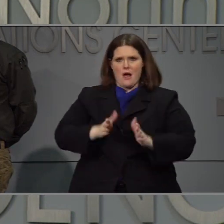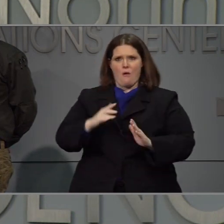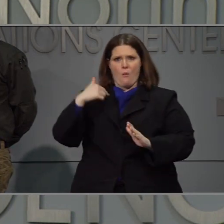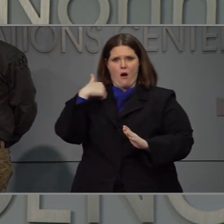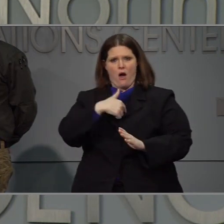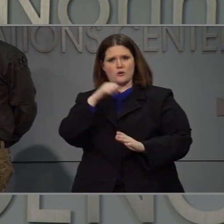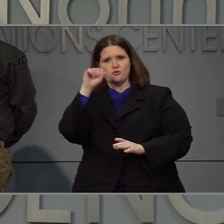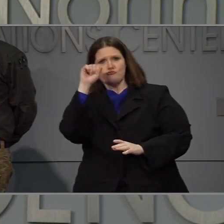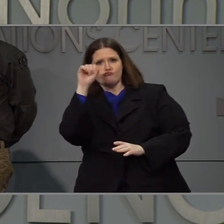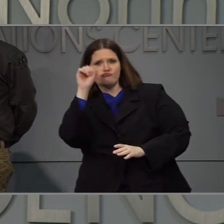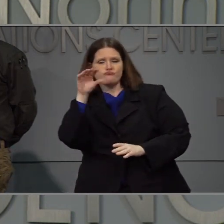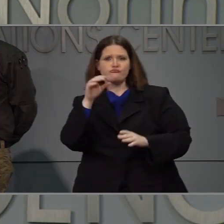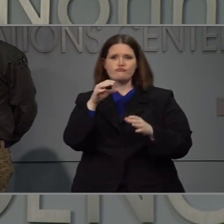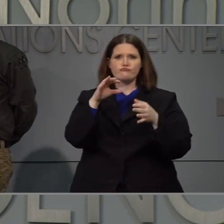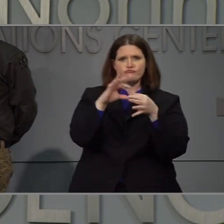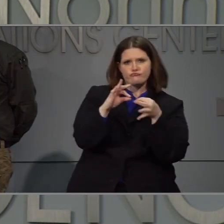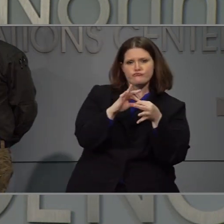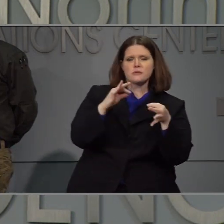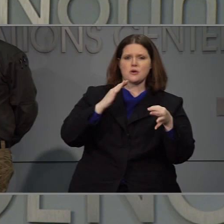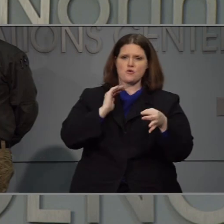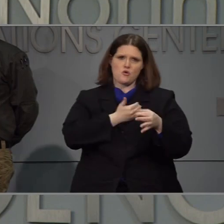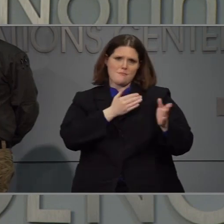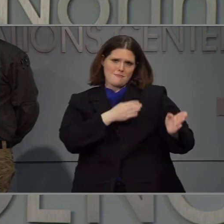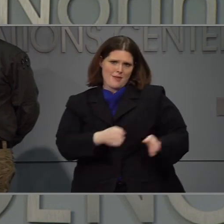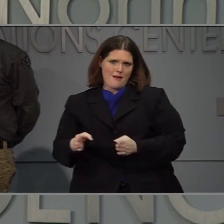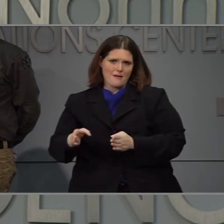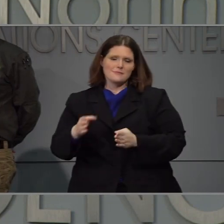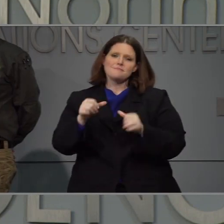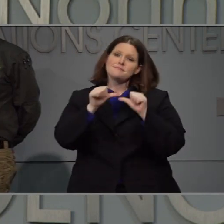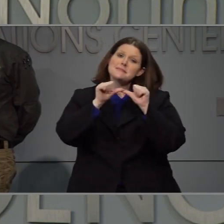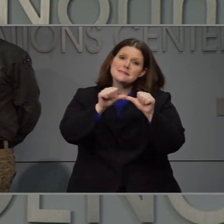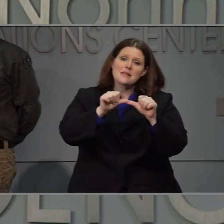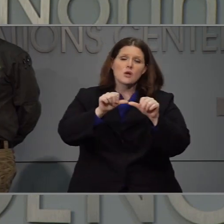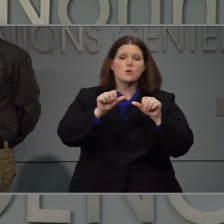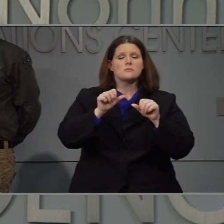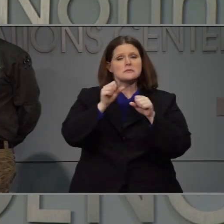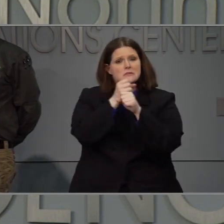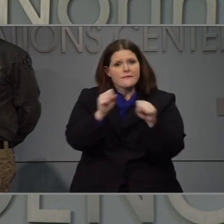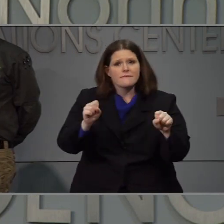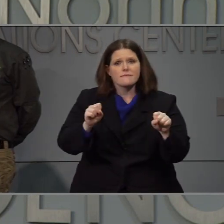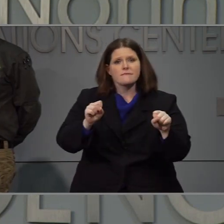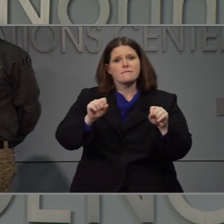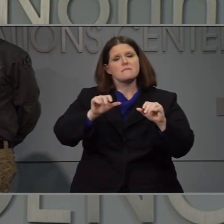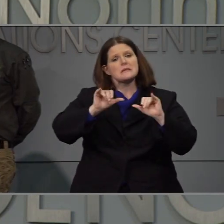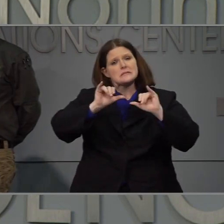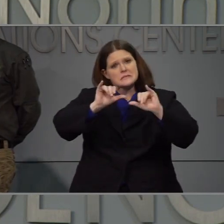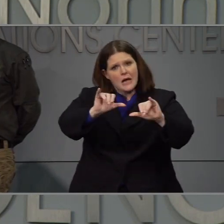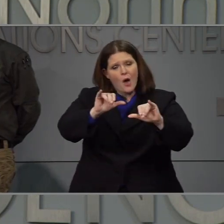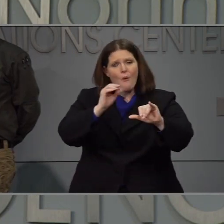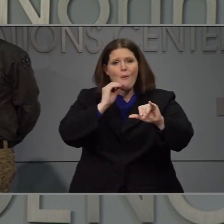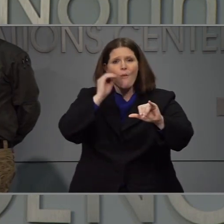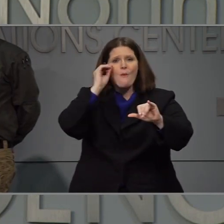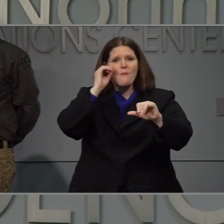Norte, por todo su trabajo agradecimos y la oportunidad de presentarles este plan y motivamos a que todo el mundo